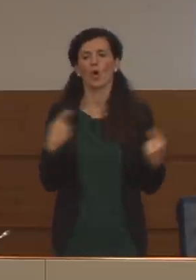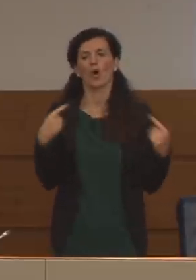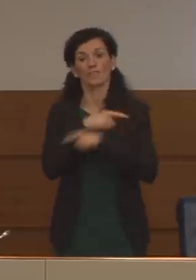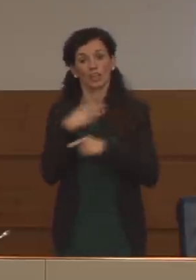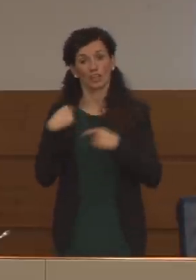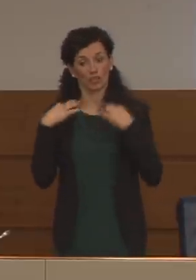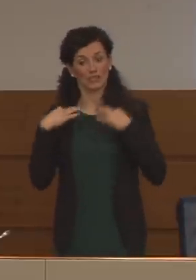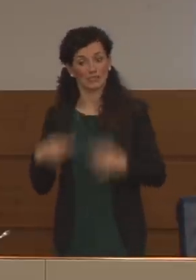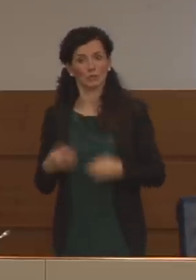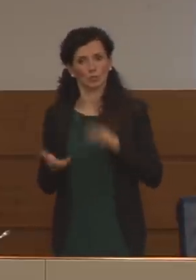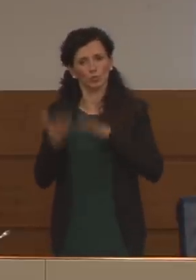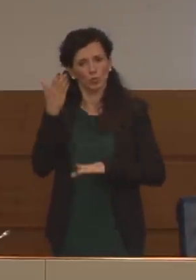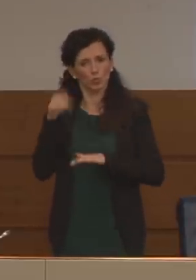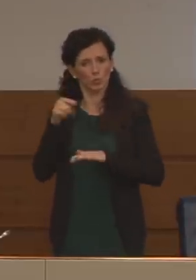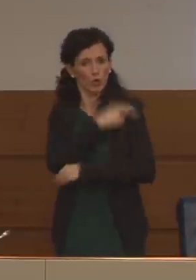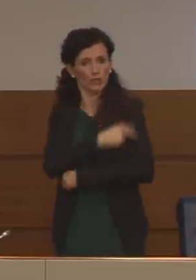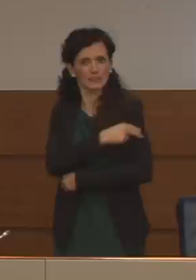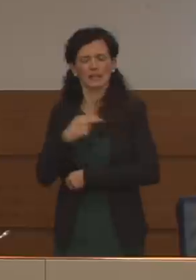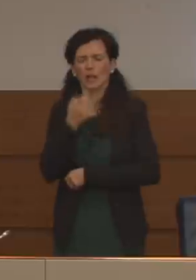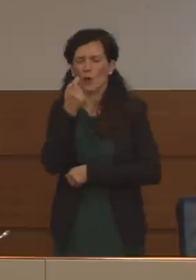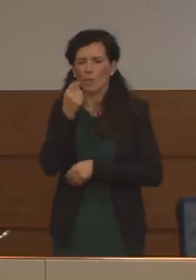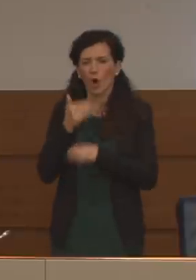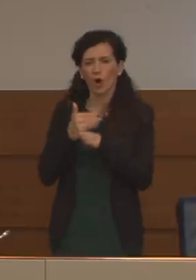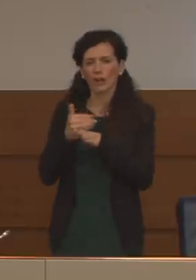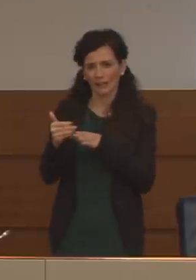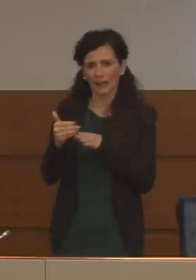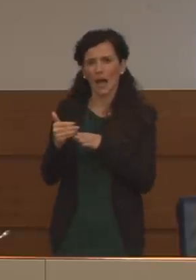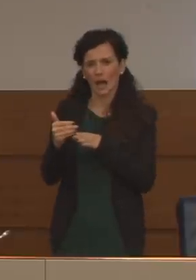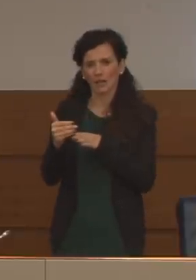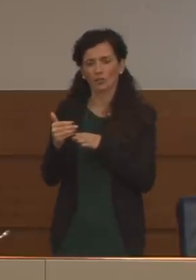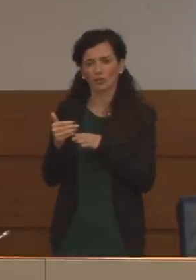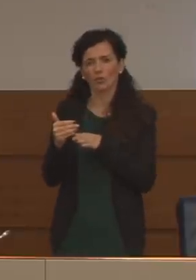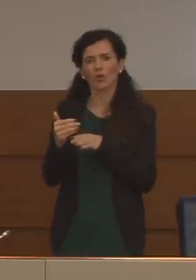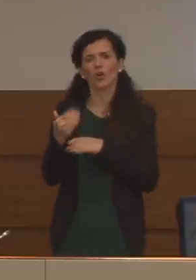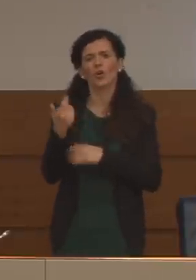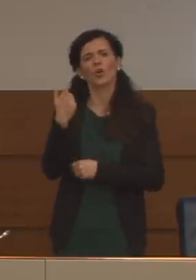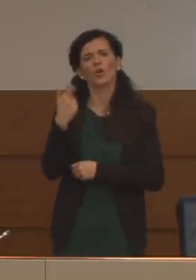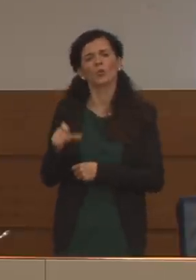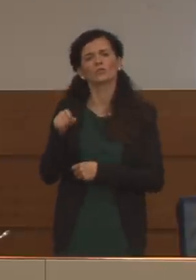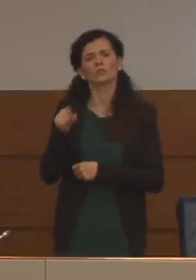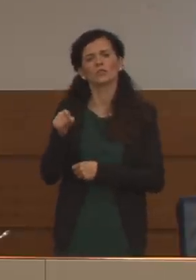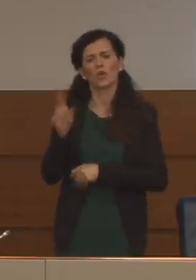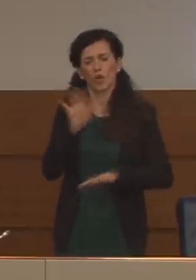piccolo ritardo legato al fatto che sono dati che provengono dalle regioni e che